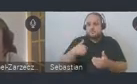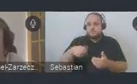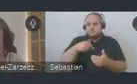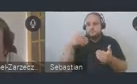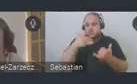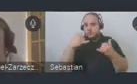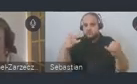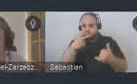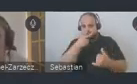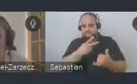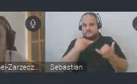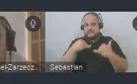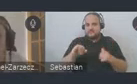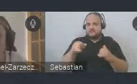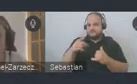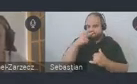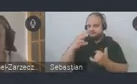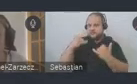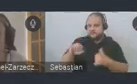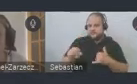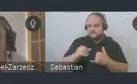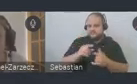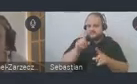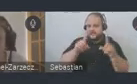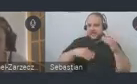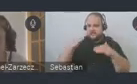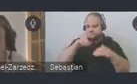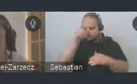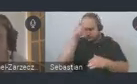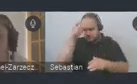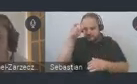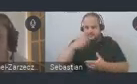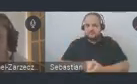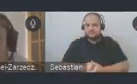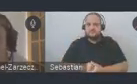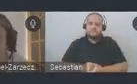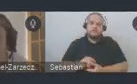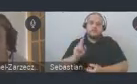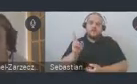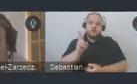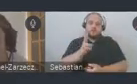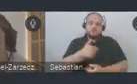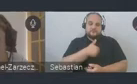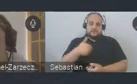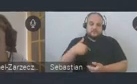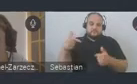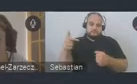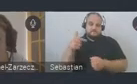jakie to są te ogólne umiejętności cyfrowe, które każdy z nas obecnie powinien posiadać.